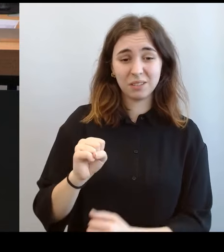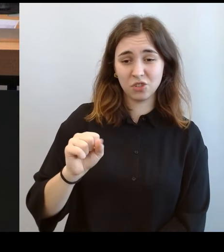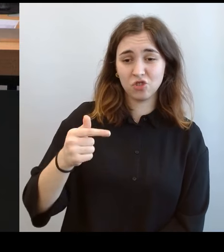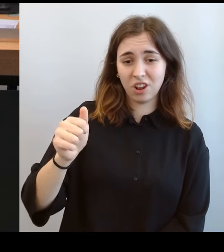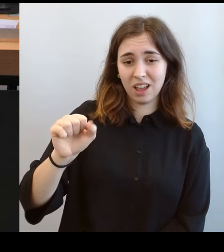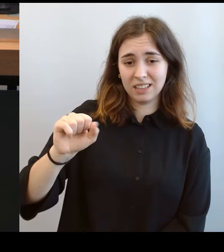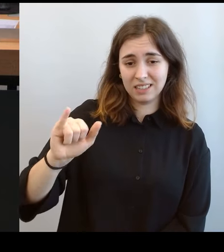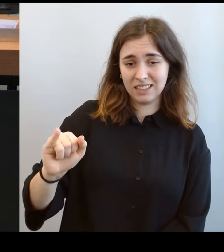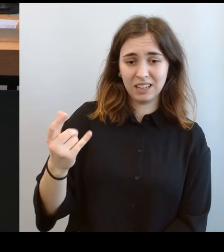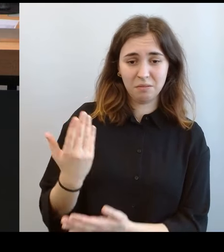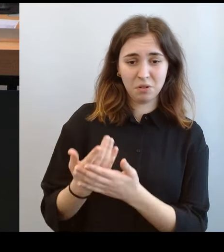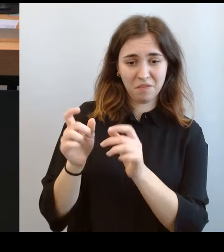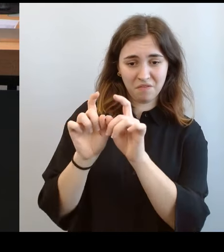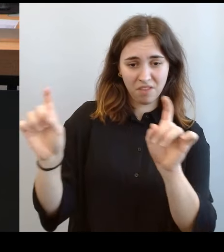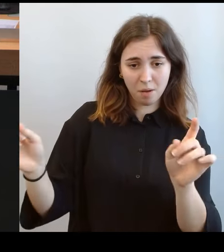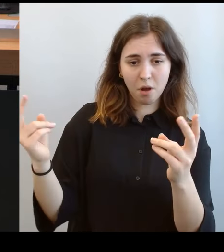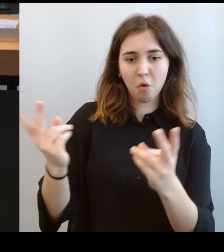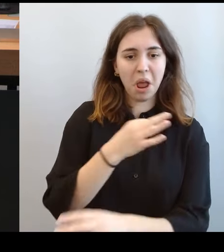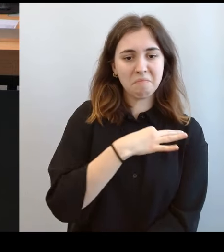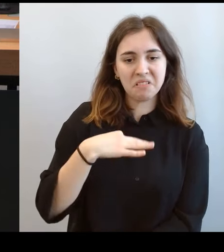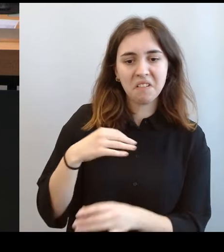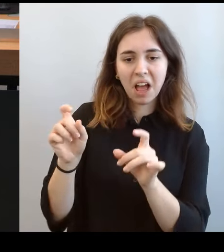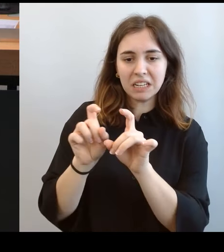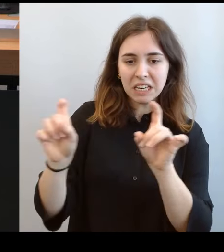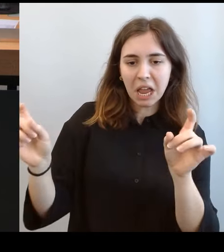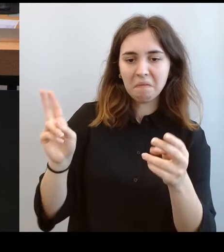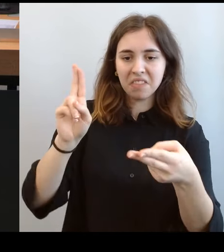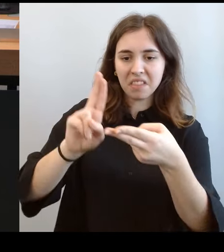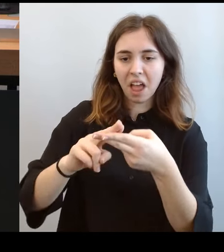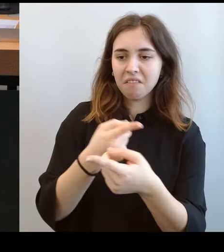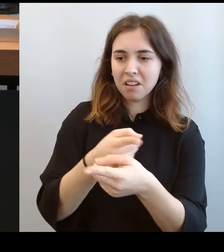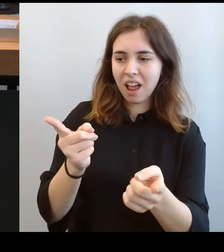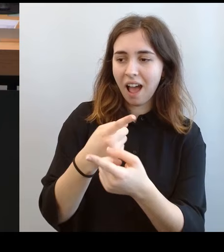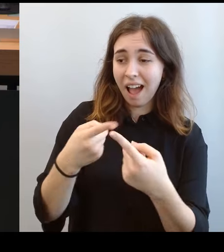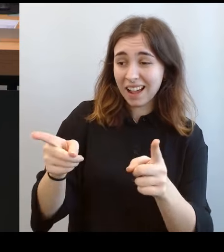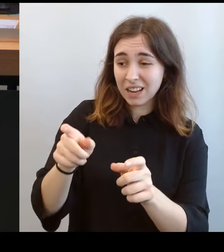Treffen aushorchen und ausforschen. Es ist skandalös, wenn